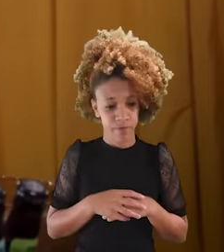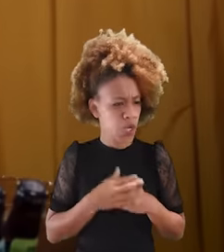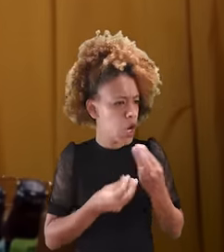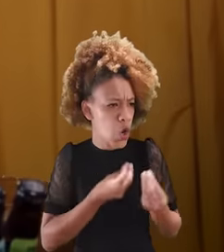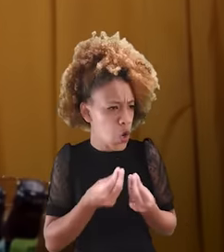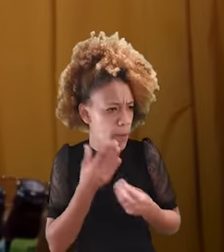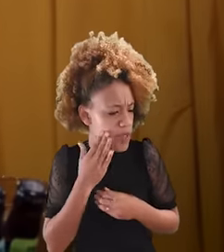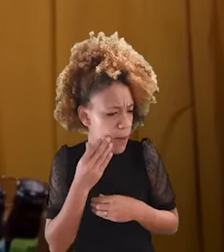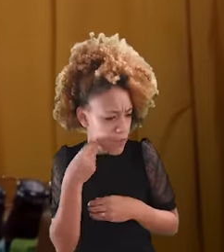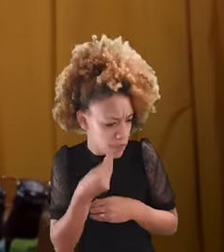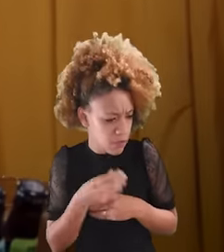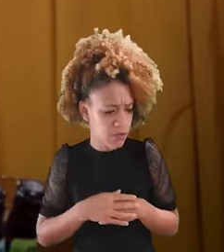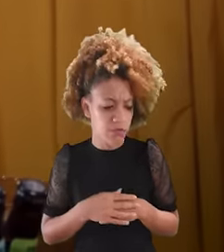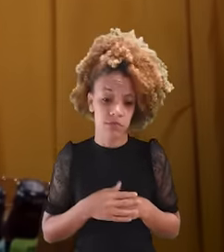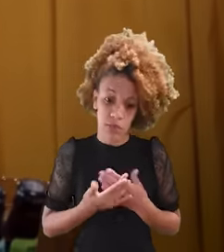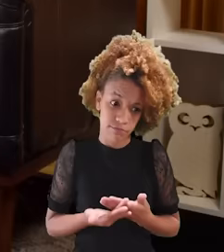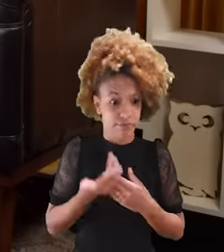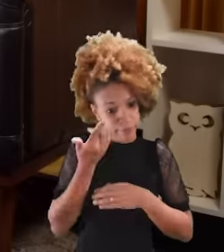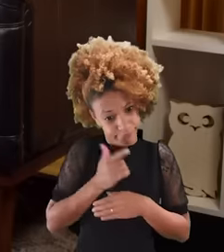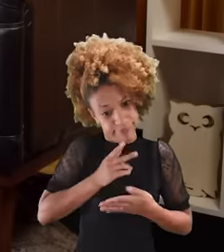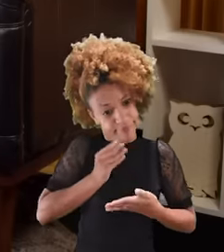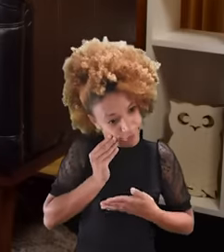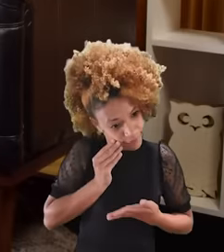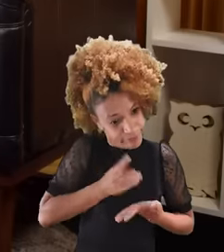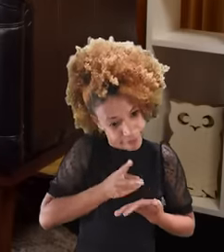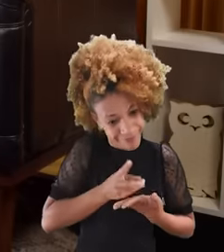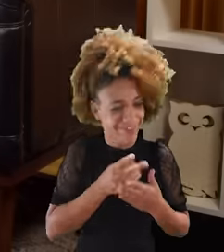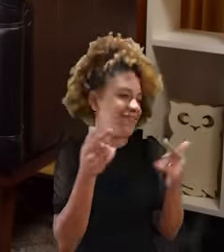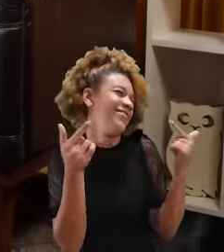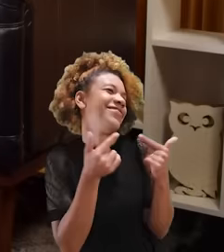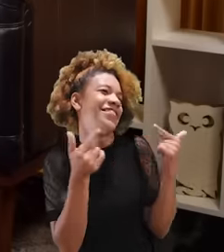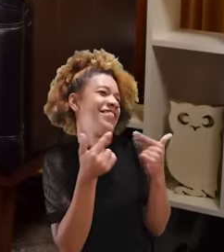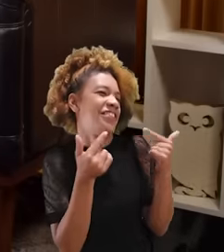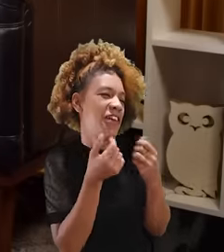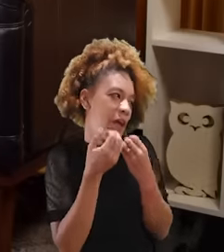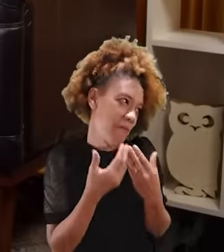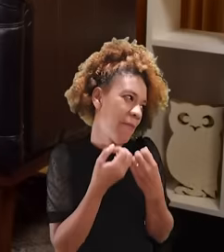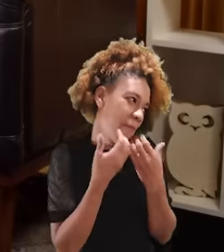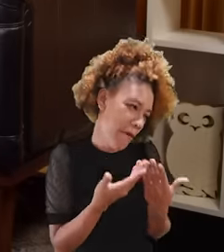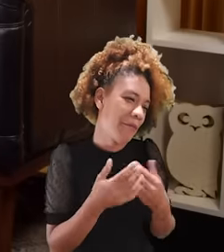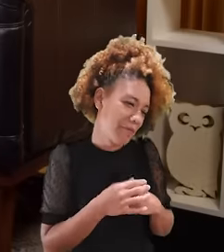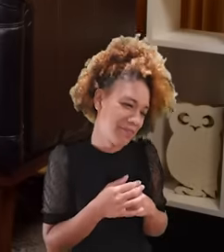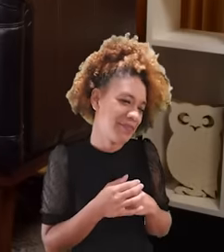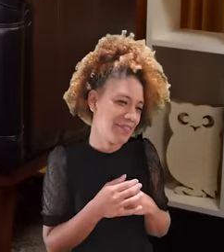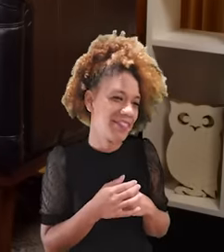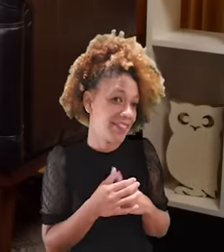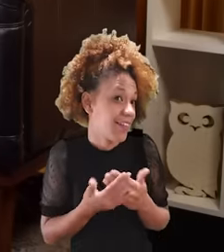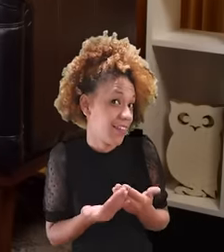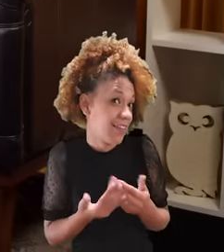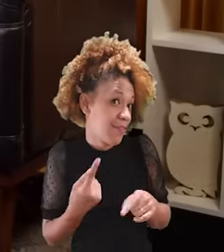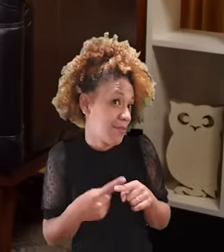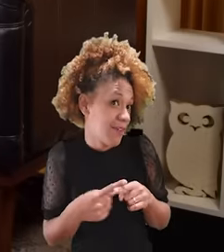gente adquire experiência escolhas ruins B muito bom é muito bom que é tipo a primeira metade da